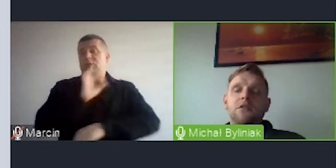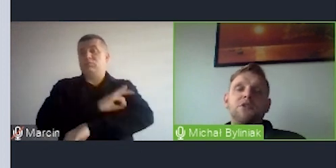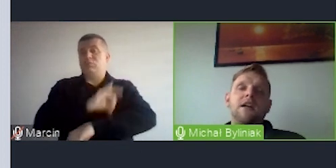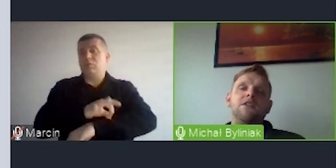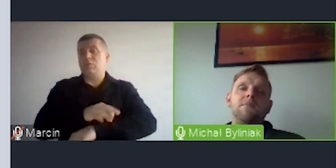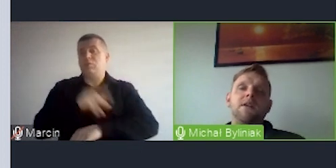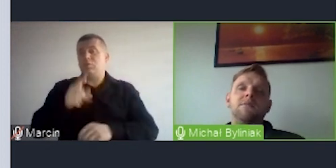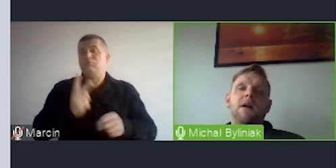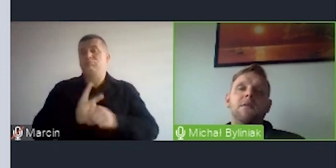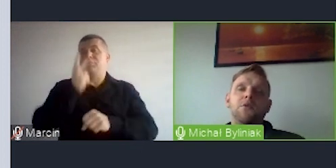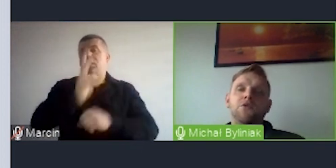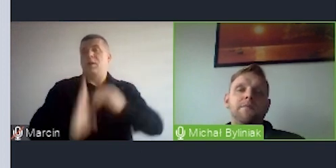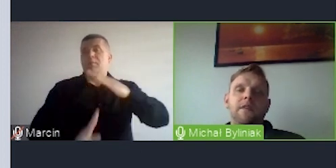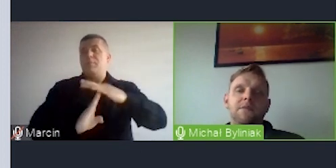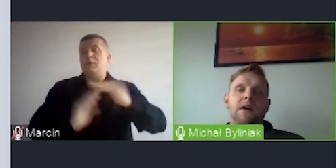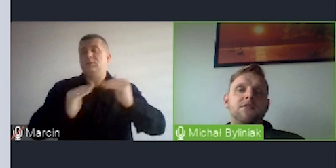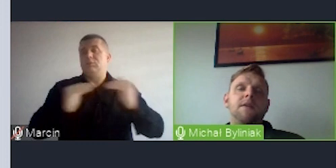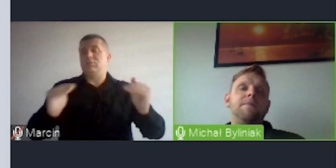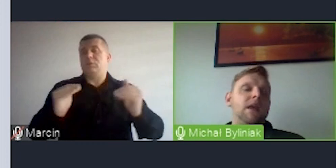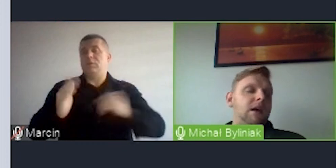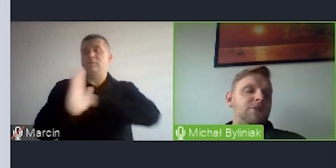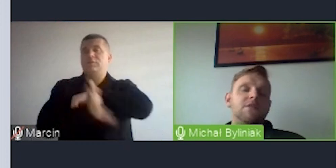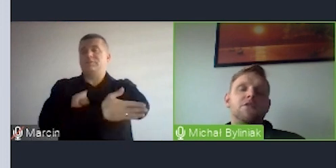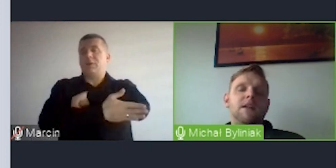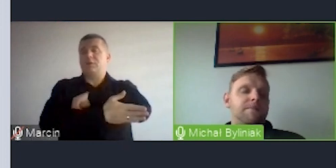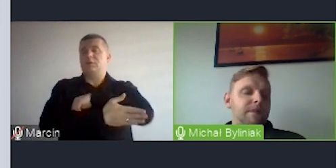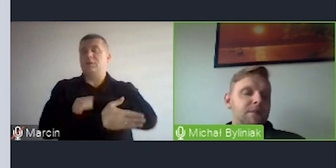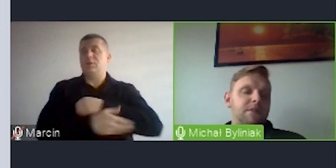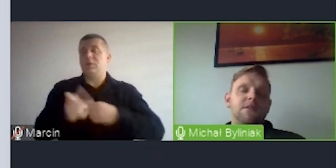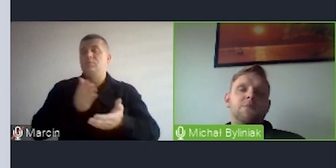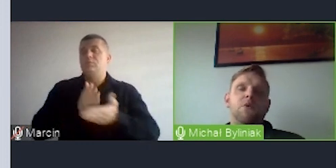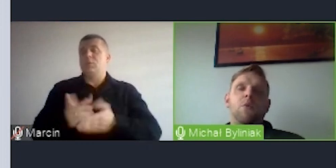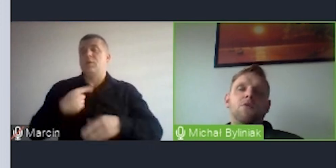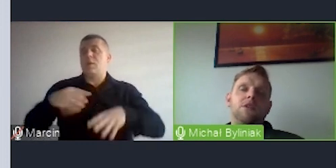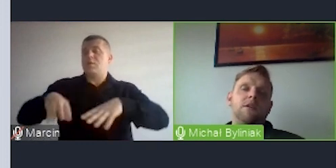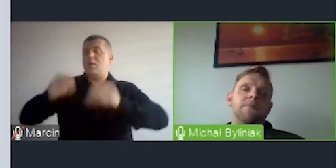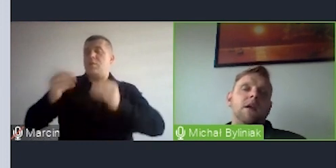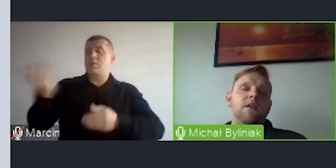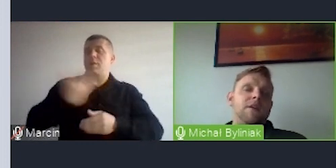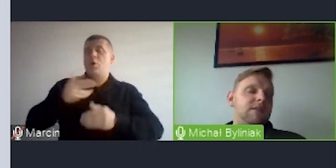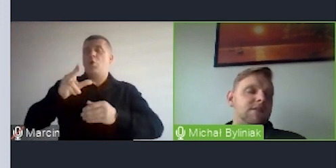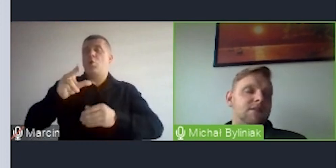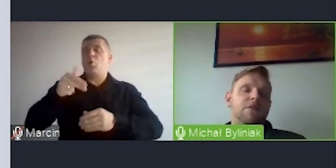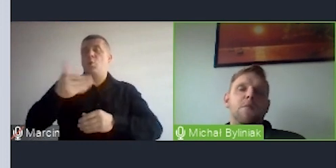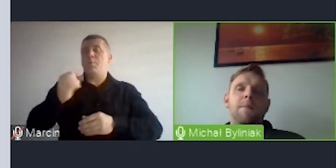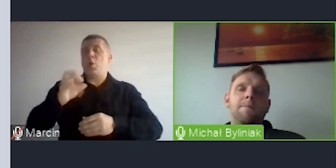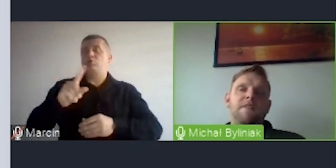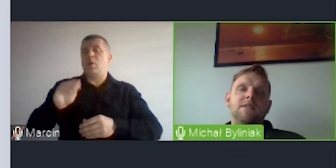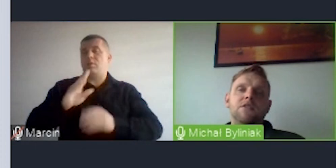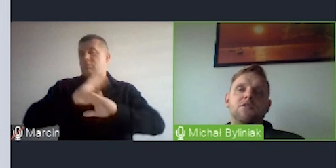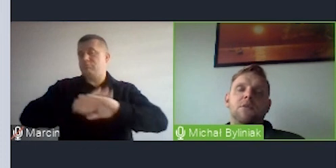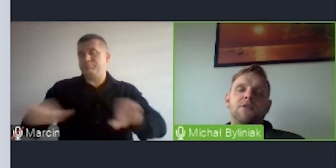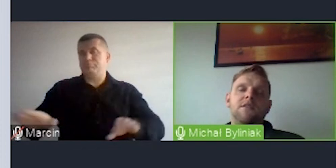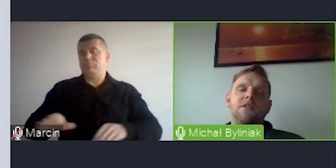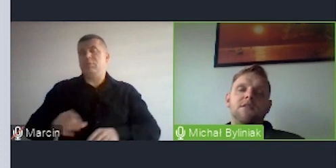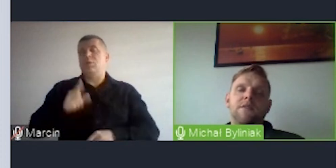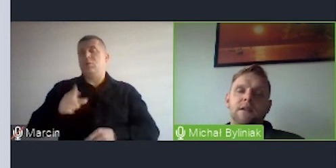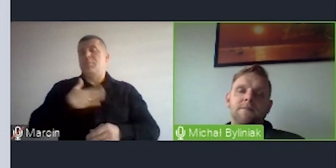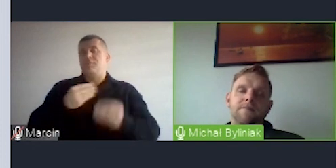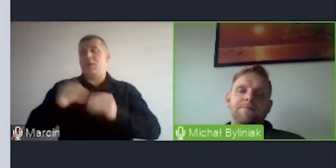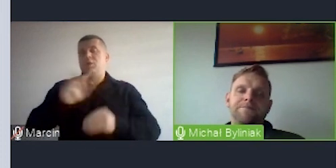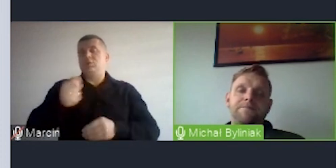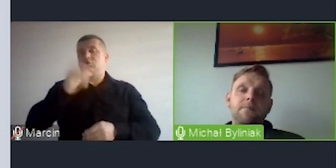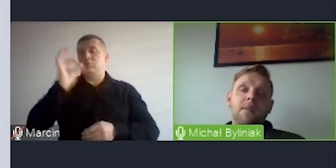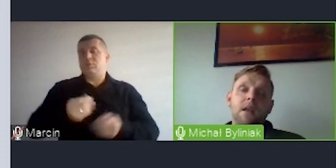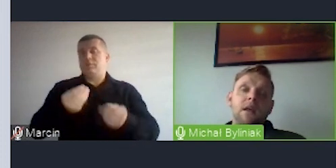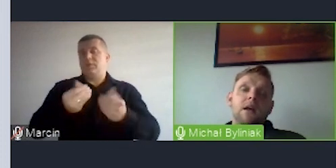to przekraczam maksymalny poziom wsparcia przez to, że tam najpierw nastąpiło umorzenie, więc znowu mam więcej niż 100% finansowania.